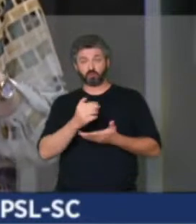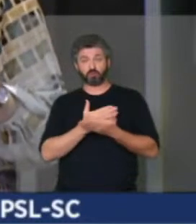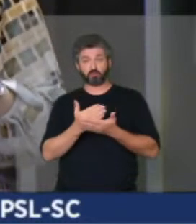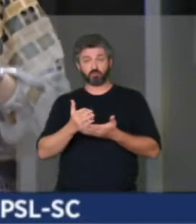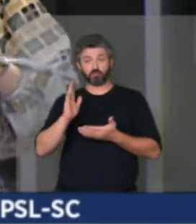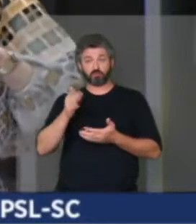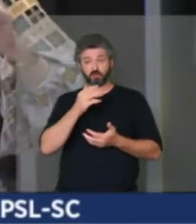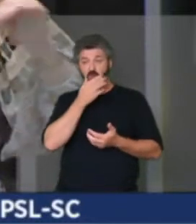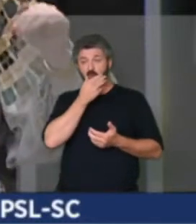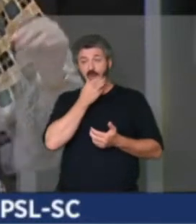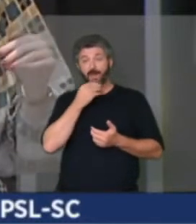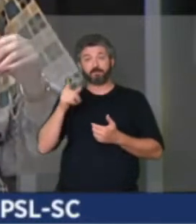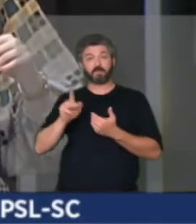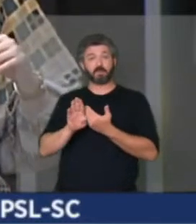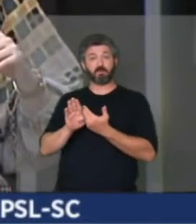GESTÃO DA EMPRESA E NÃO MAIS SEQUER MOVIMENTOU TAIS CONTAS